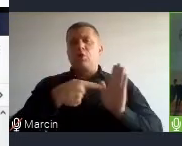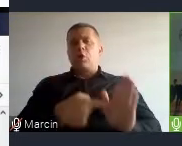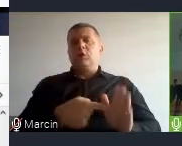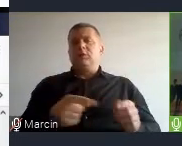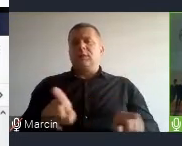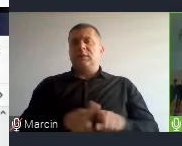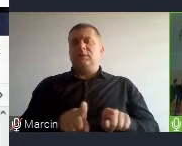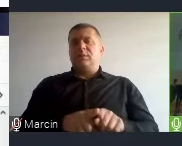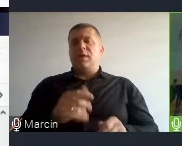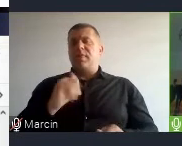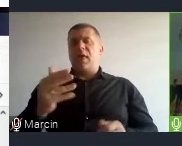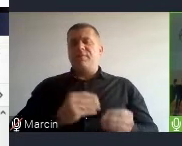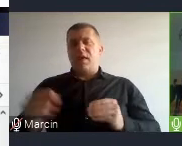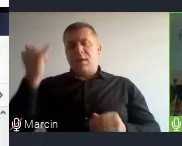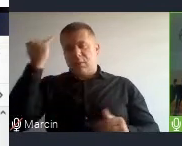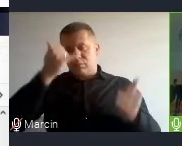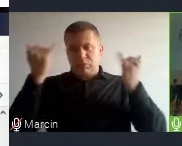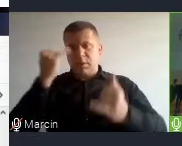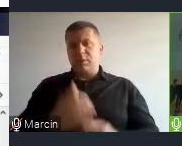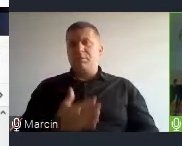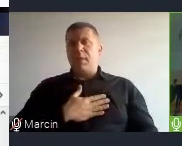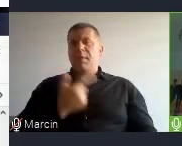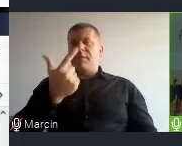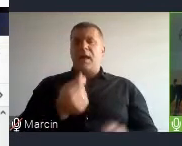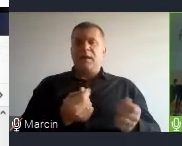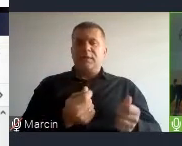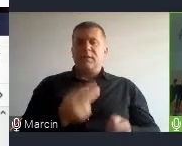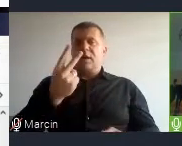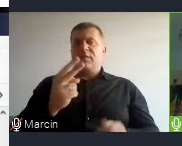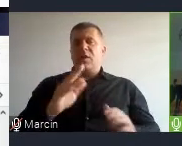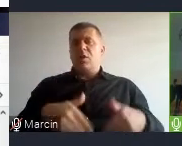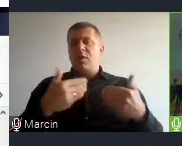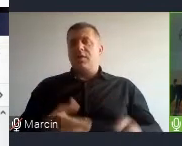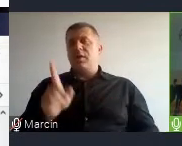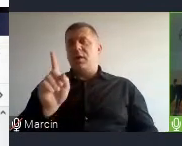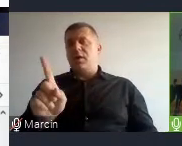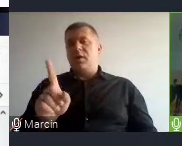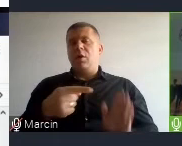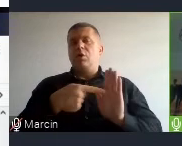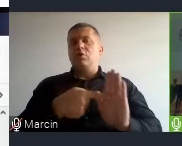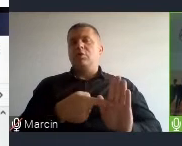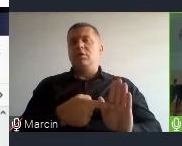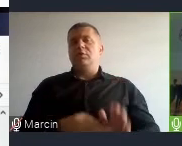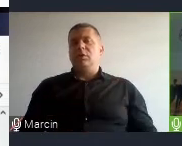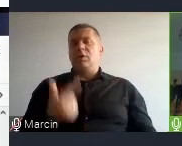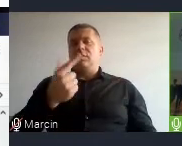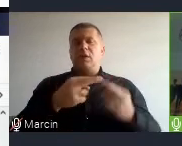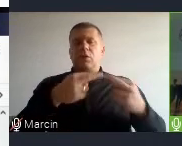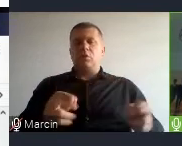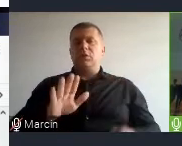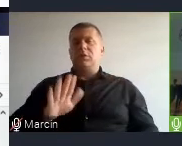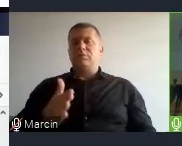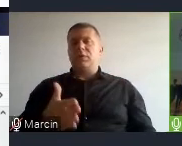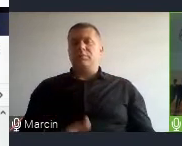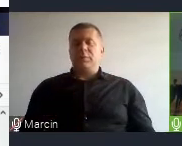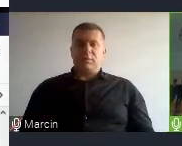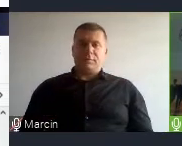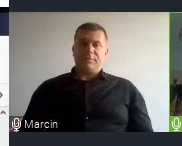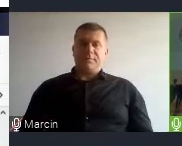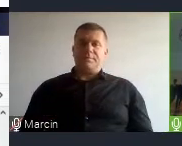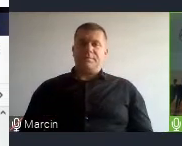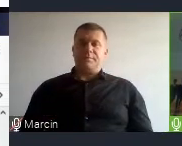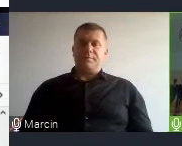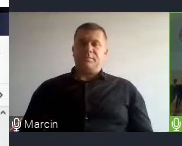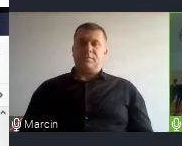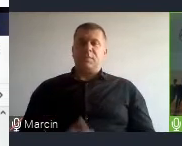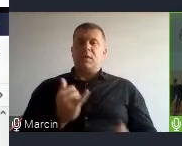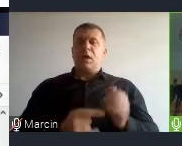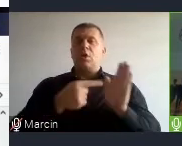Najczęściej popełniany błąd: są dwa cenniki, są dwie oferty, ale dotyczą one dwóch różnych przedmiotów. Jeśli dotyczą różnych przedmiotów,